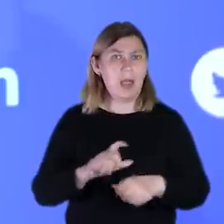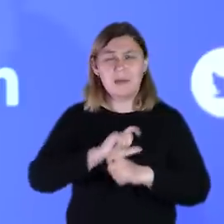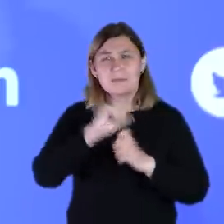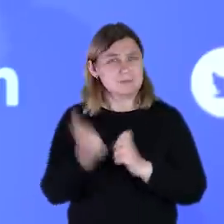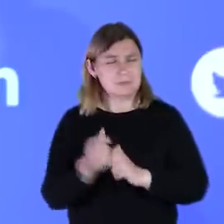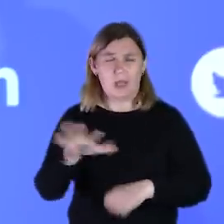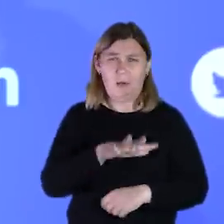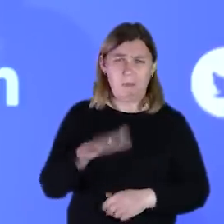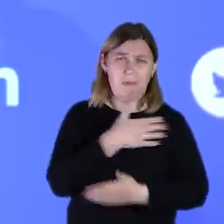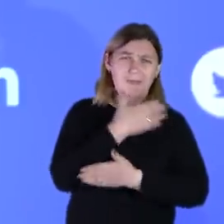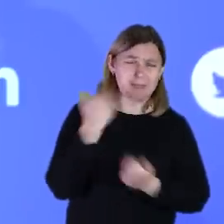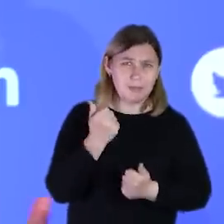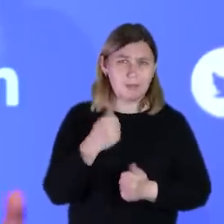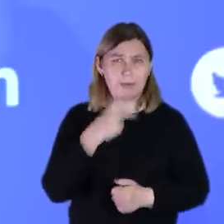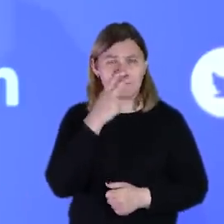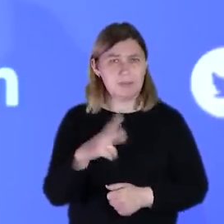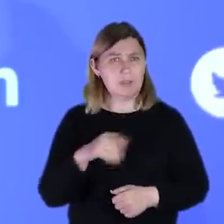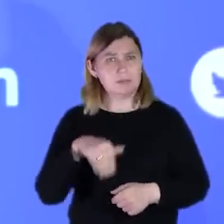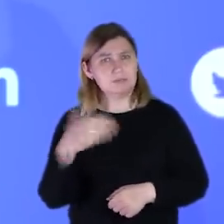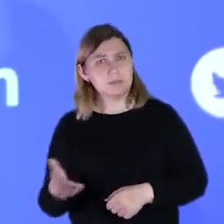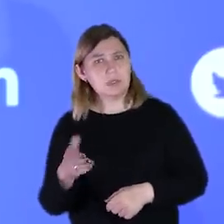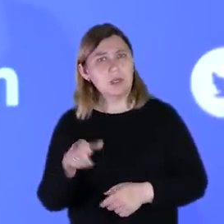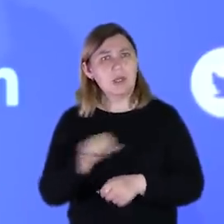bo część widać (po mojej eksploracji), że te archiwalia są jednak zdekomponowane,